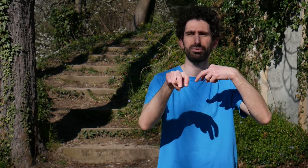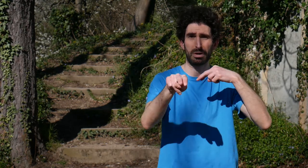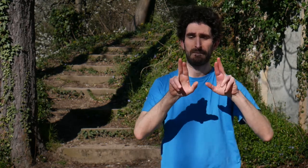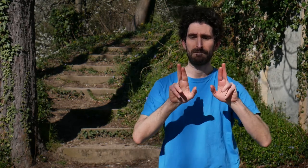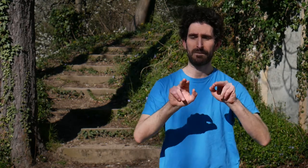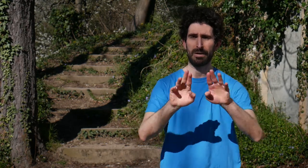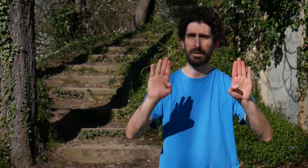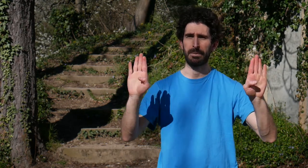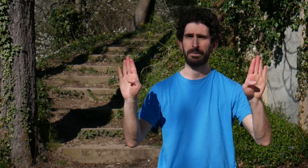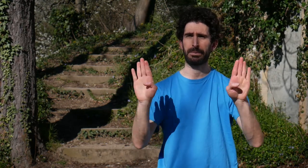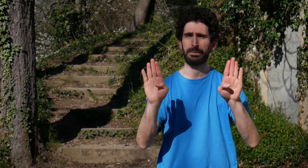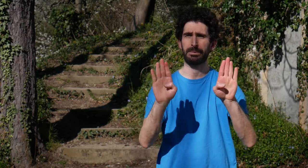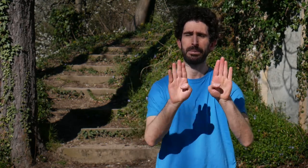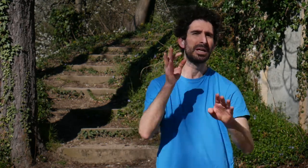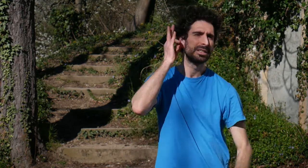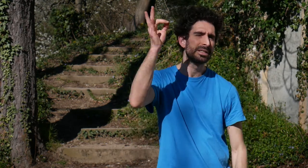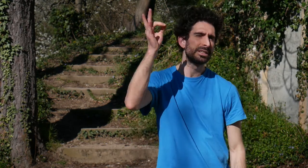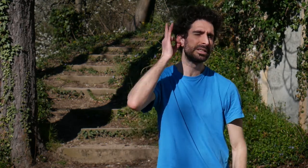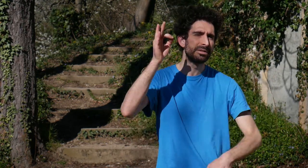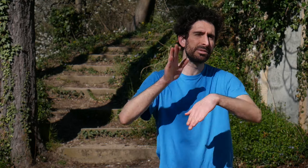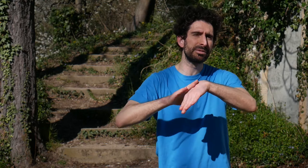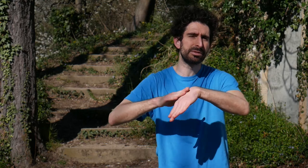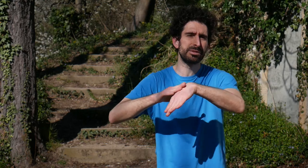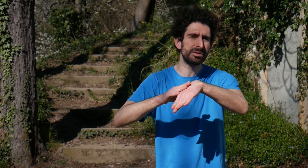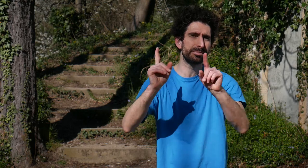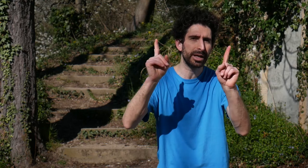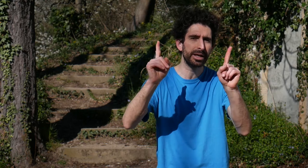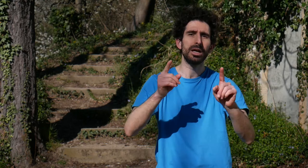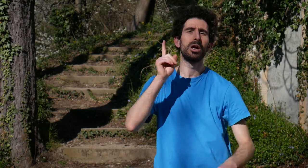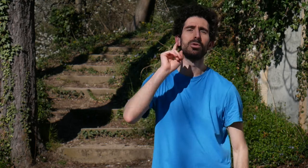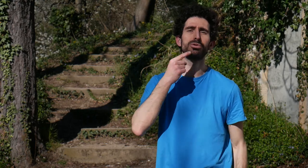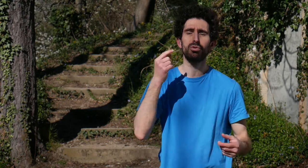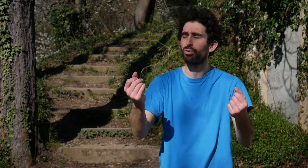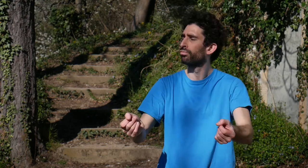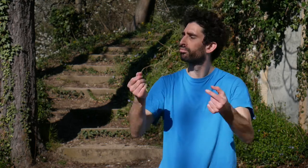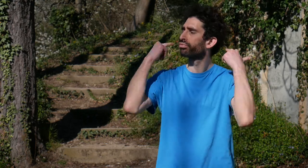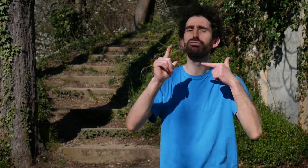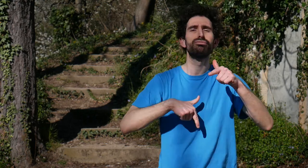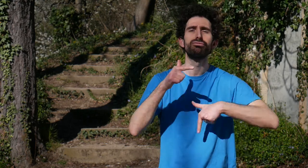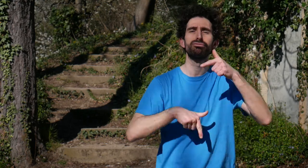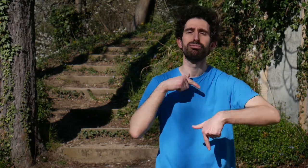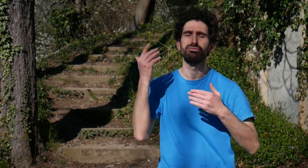Avant la fermeture des portes, un son d'avertissement retentit. Mais ! Le sourd ne le perçoit pas et...